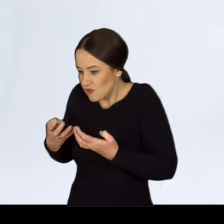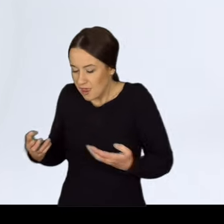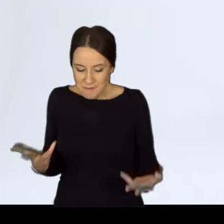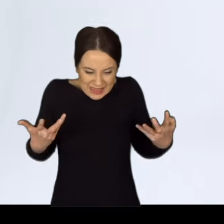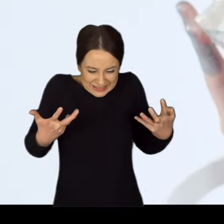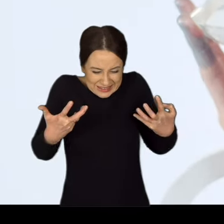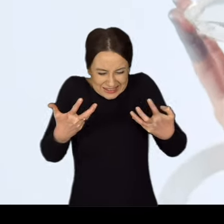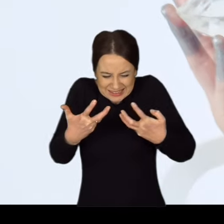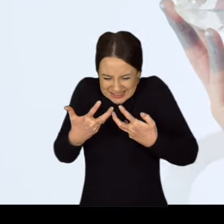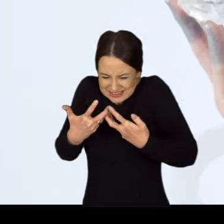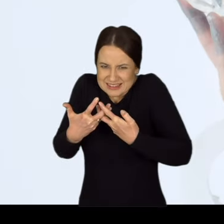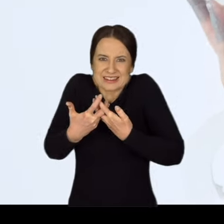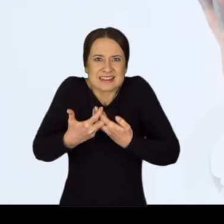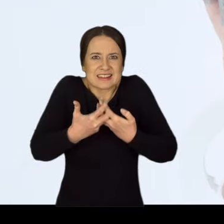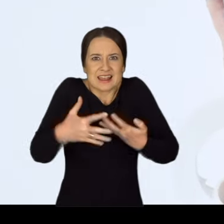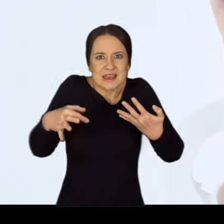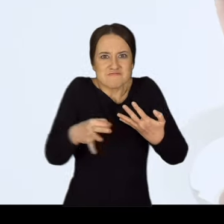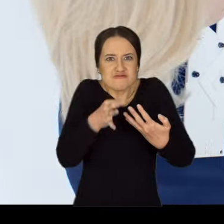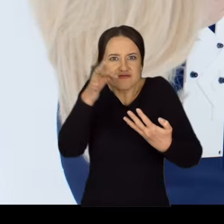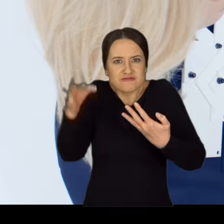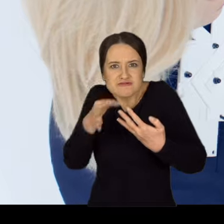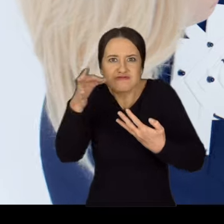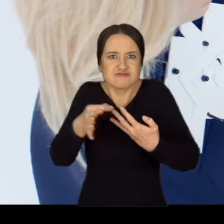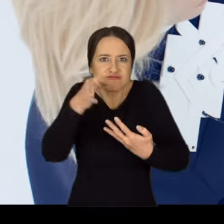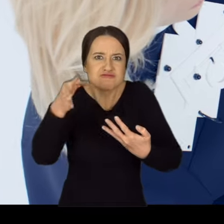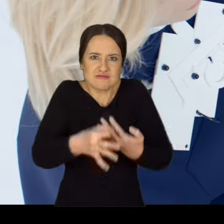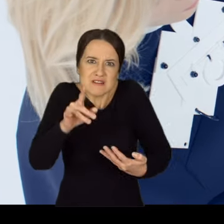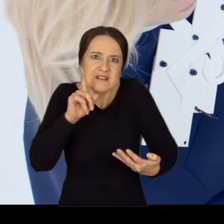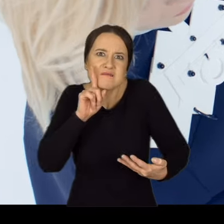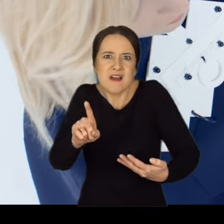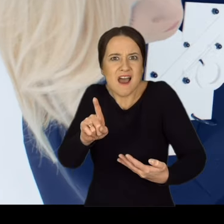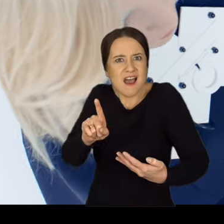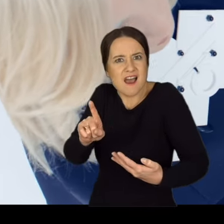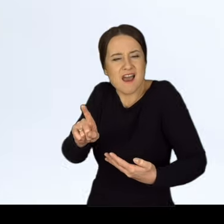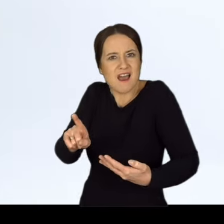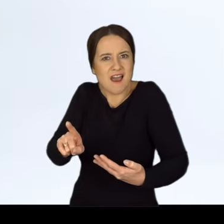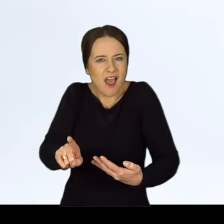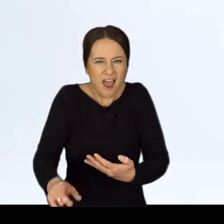trwałej prawdy wzór Rdzawe sito